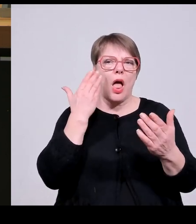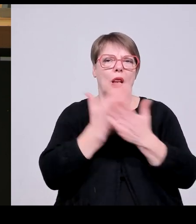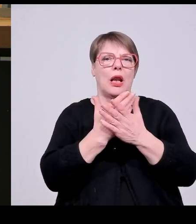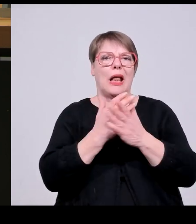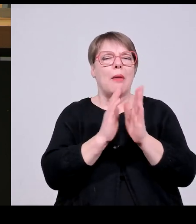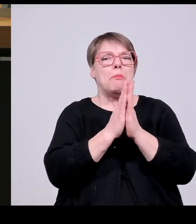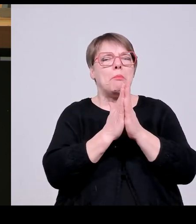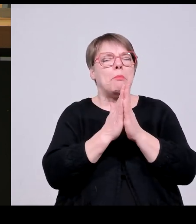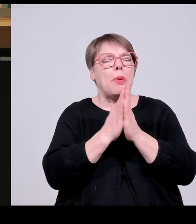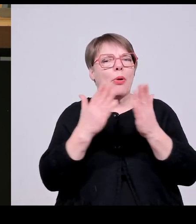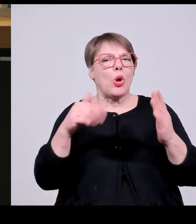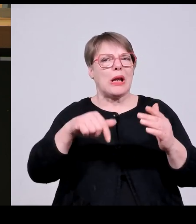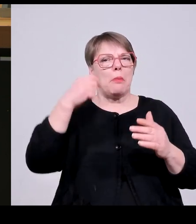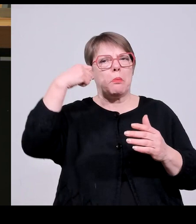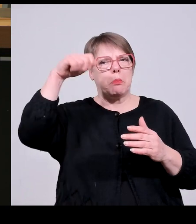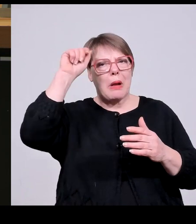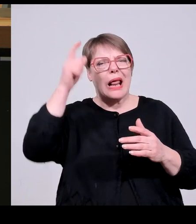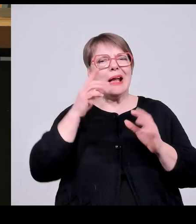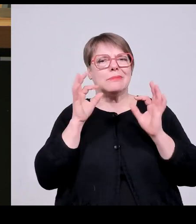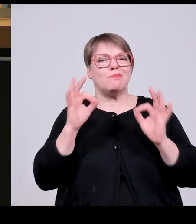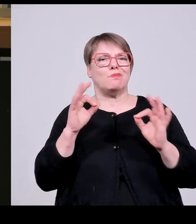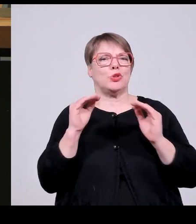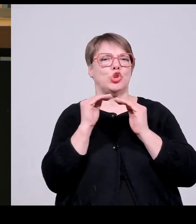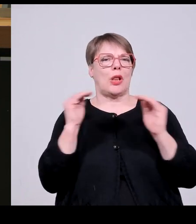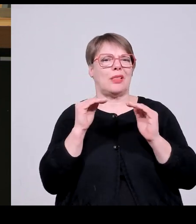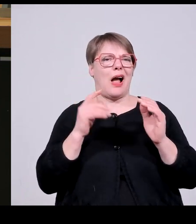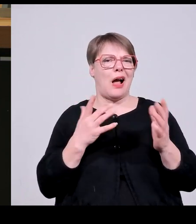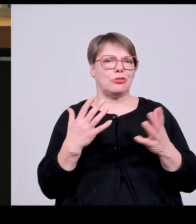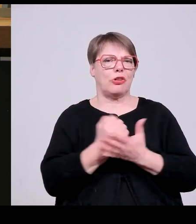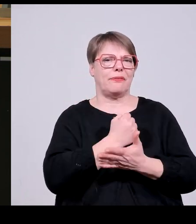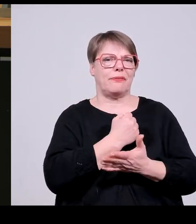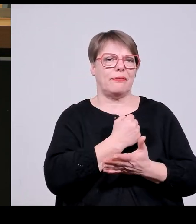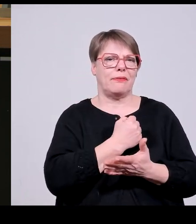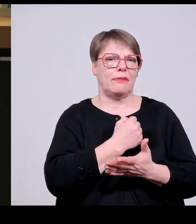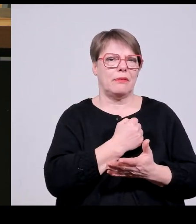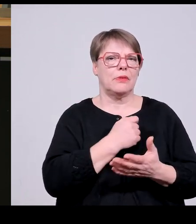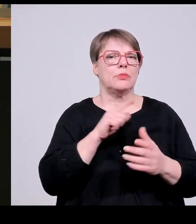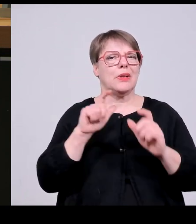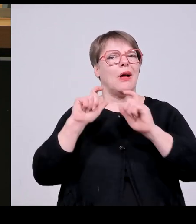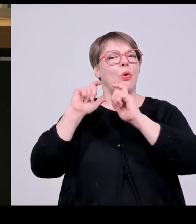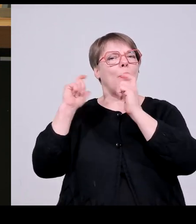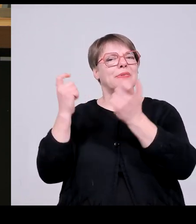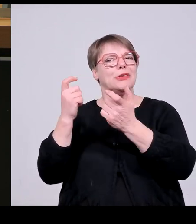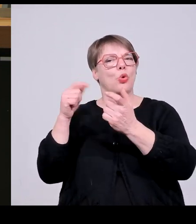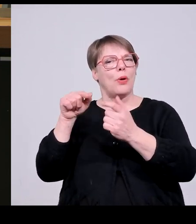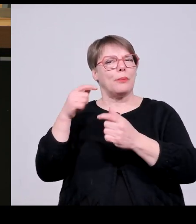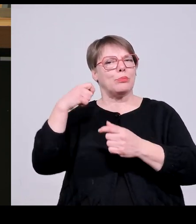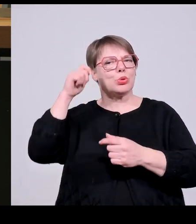Information und Wissen nachhaltig abzusichern, um Bibliotheken als Orte des Austauschs und des